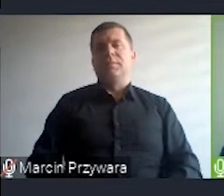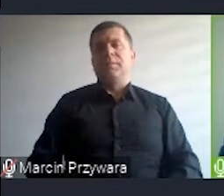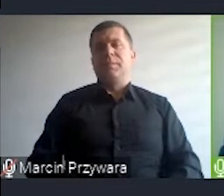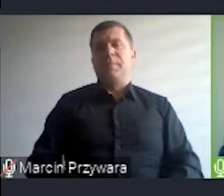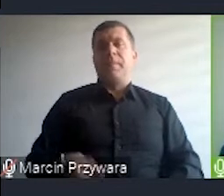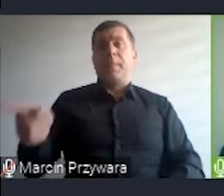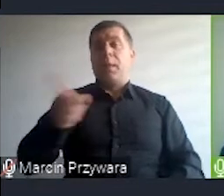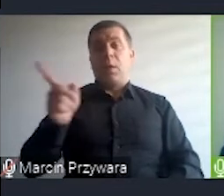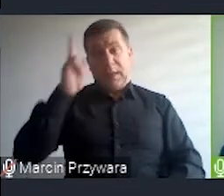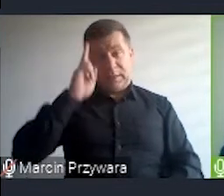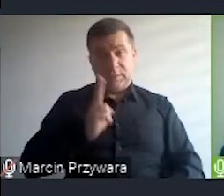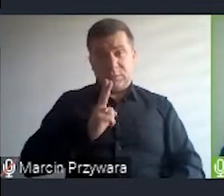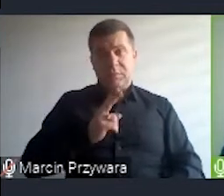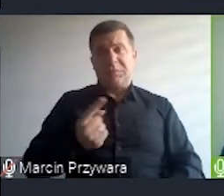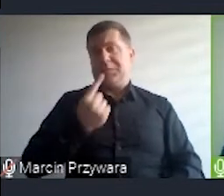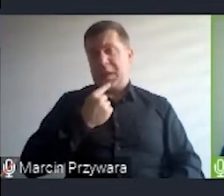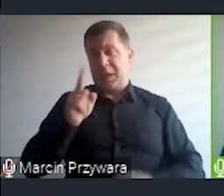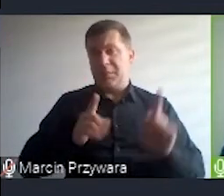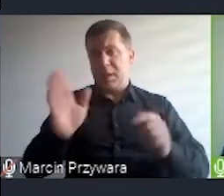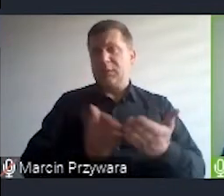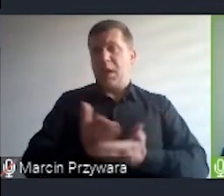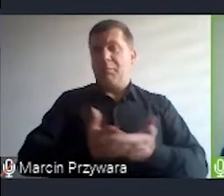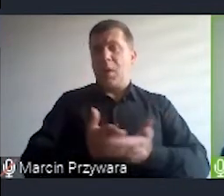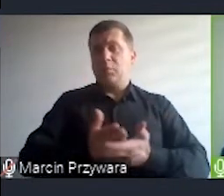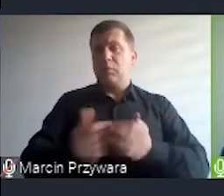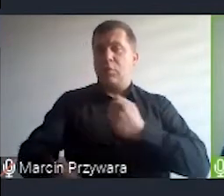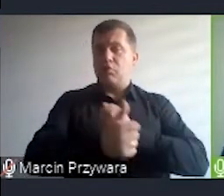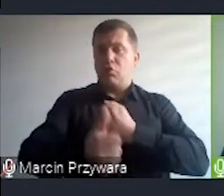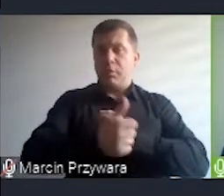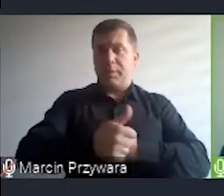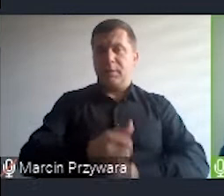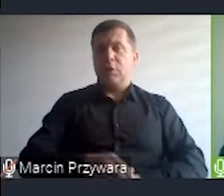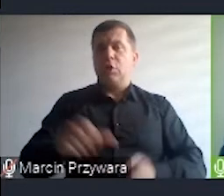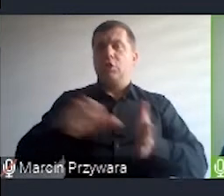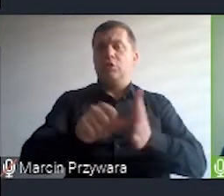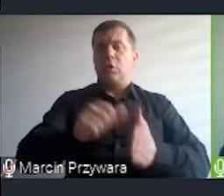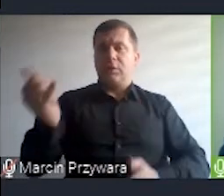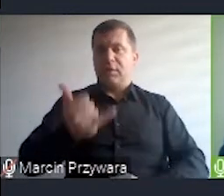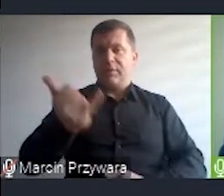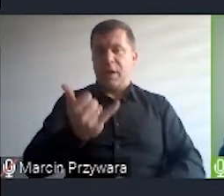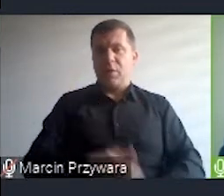Te instytucje nie rzadko będą posługiwać się dokumentami środka trwałego,